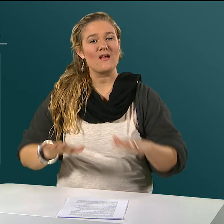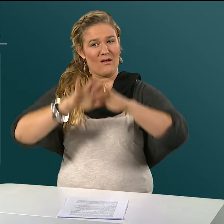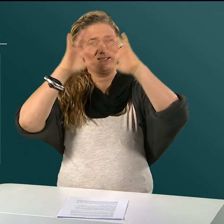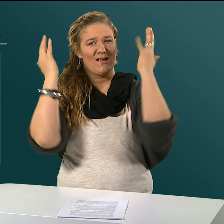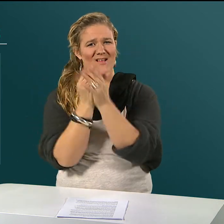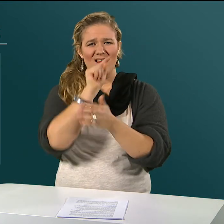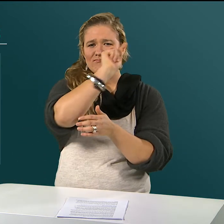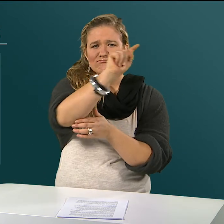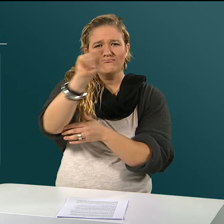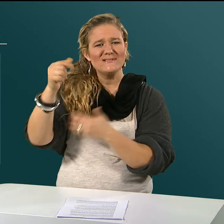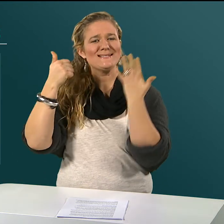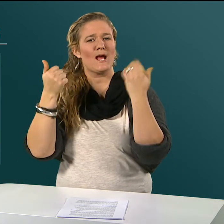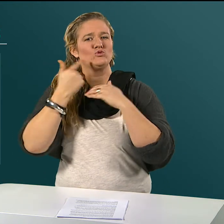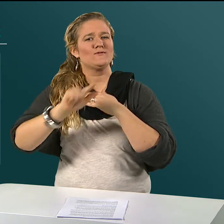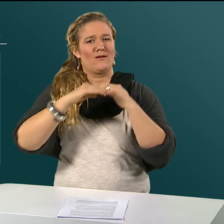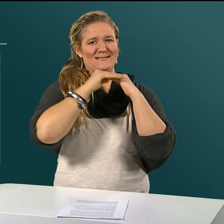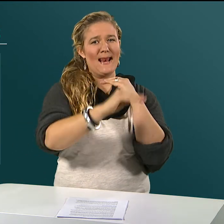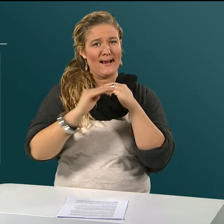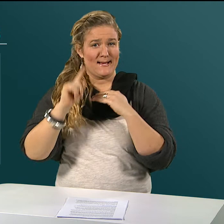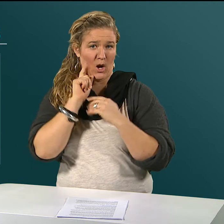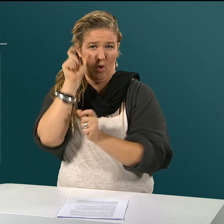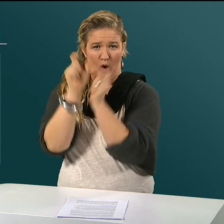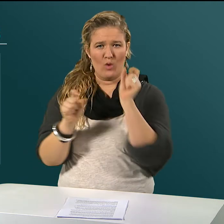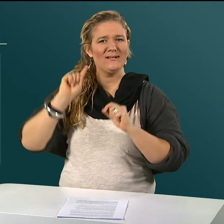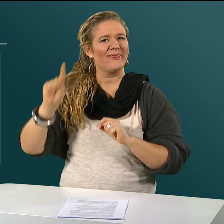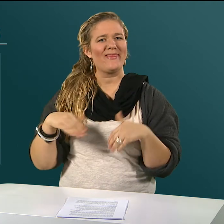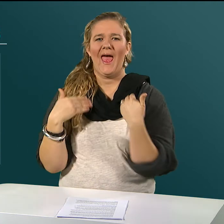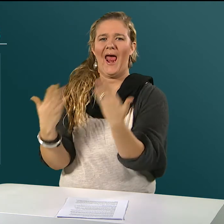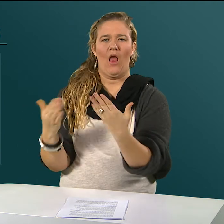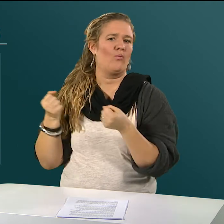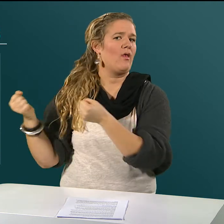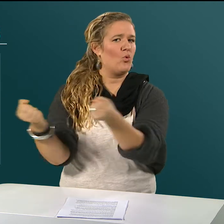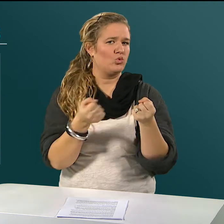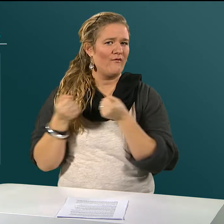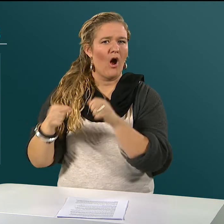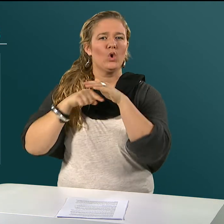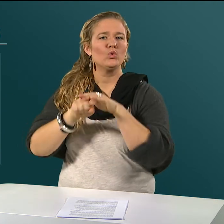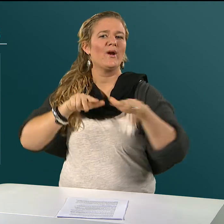Gehörlose dürfen in 26 Ländern auf der Welt immer noch nicht Auto fahren,